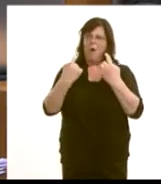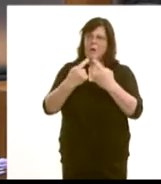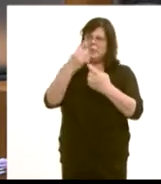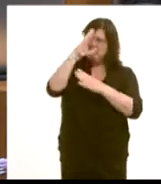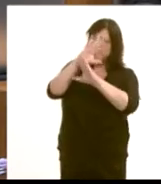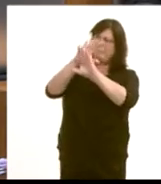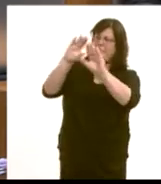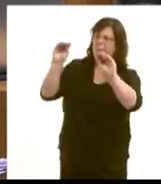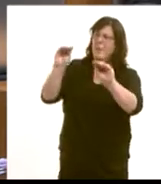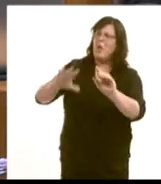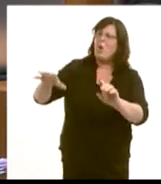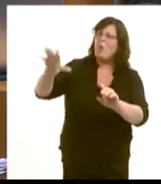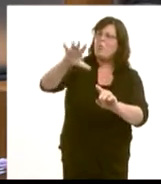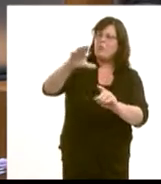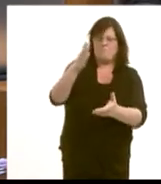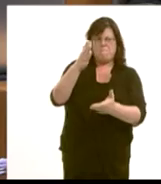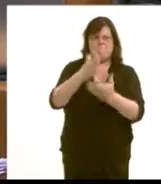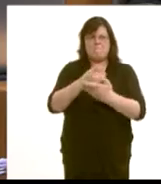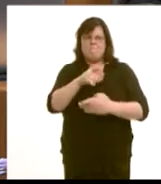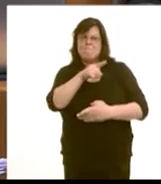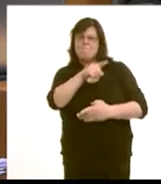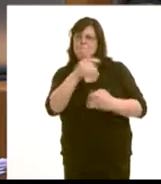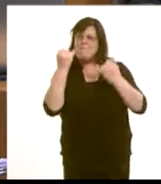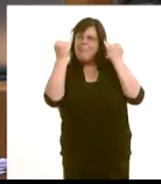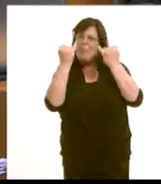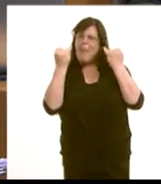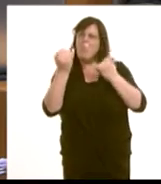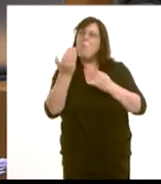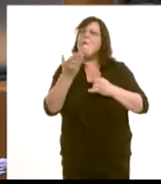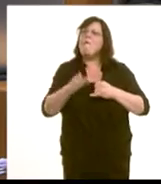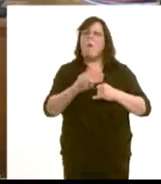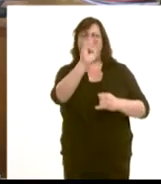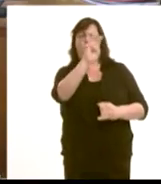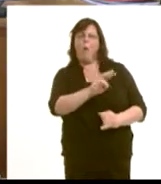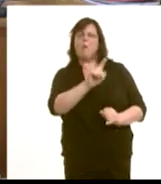i brynwyr bod y cig oen yn dod o Gymru a bod y cig oen hynny oír safon uchaf.